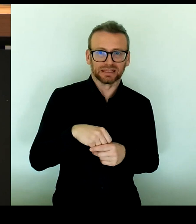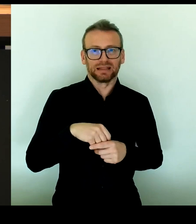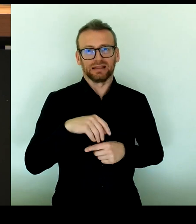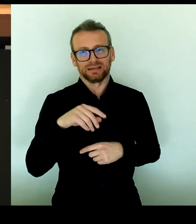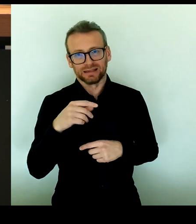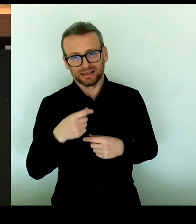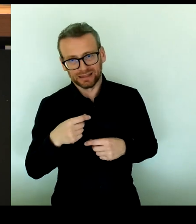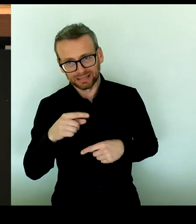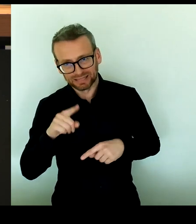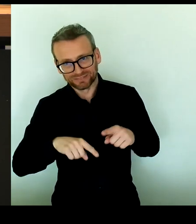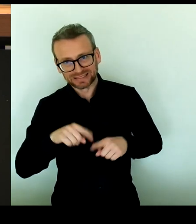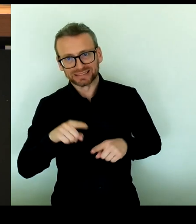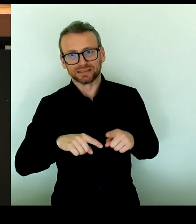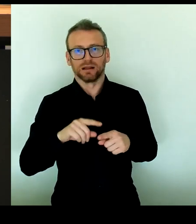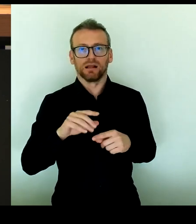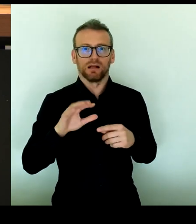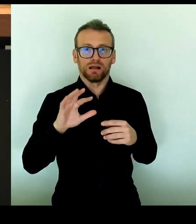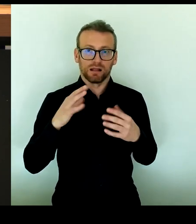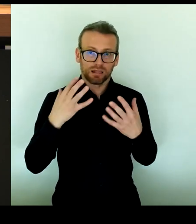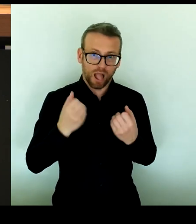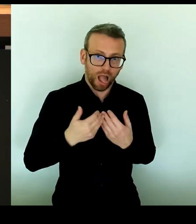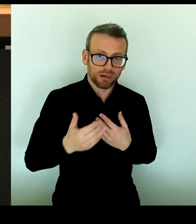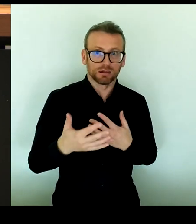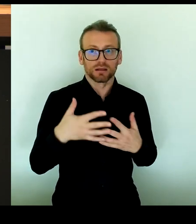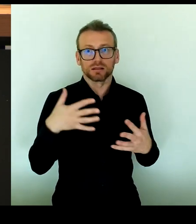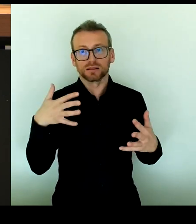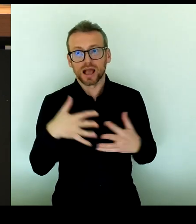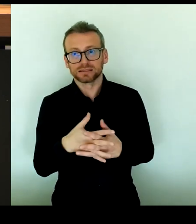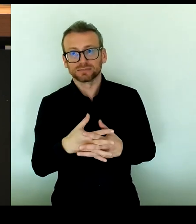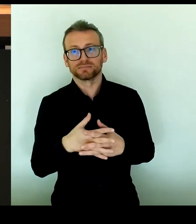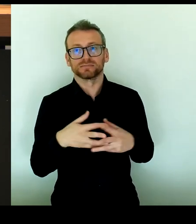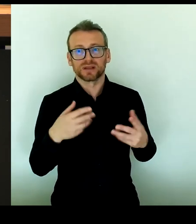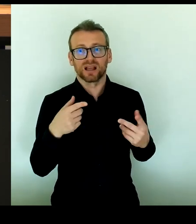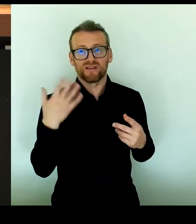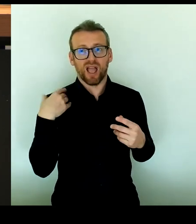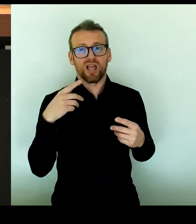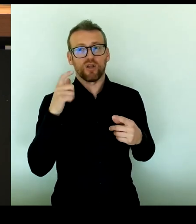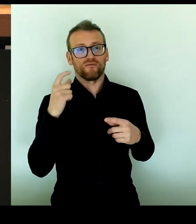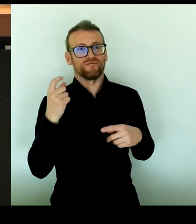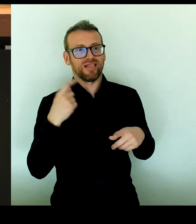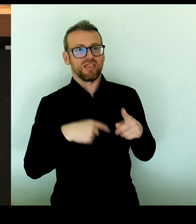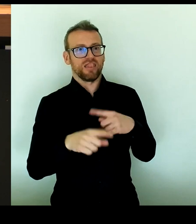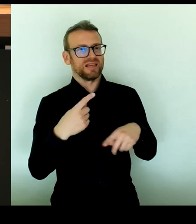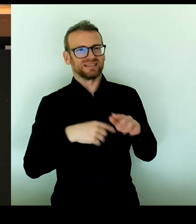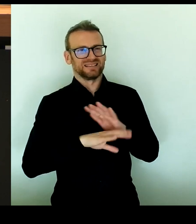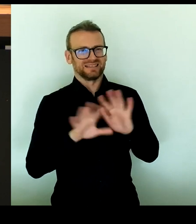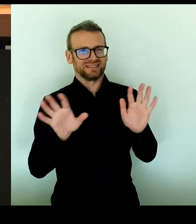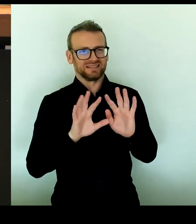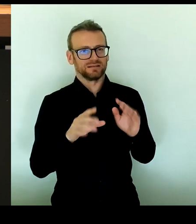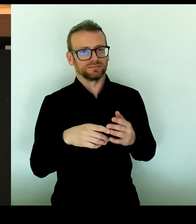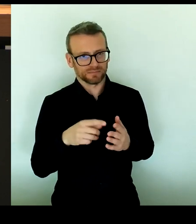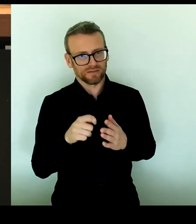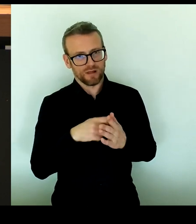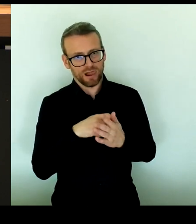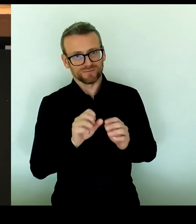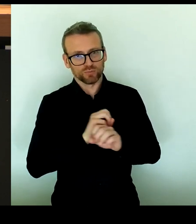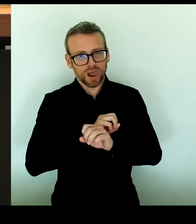Raumnot auf der Kippe. Berlins Kultur ist aber kein Nice to Have, und die Unterstützung dafür ist keine freiwillige Leistung, sondern es